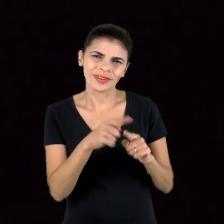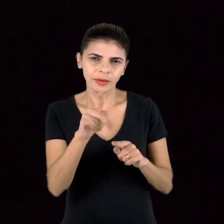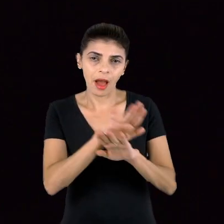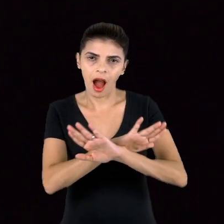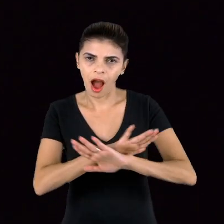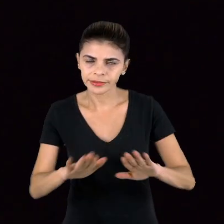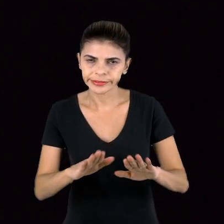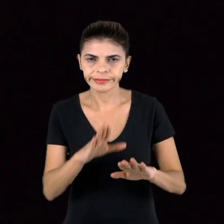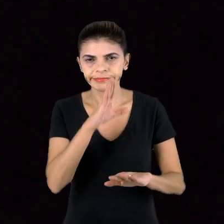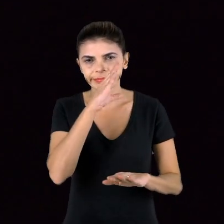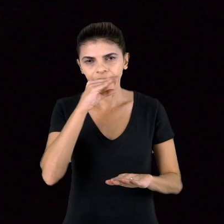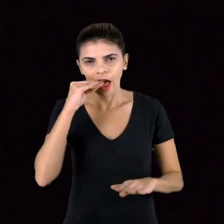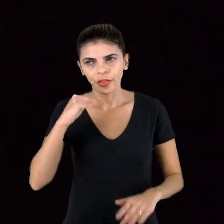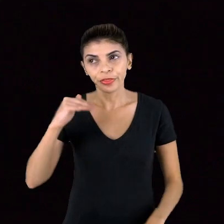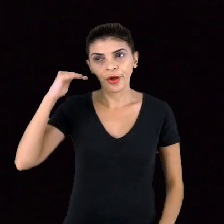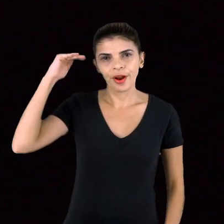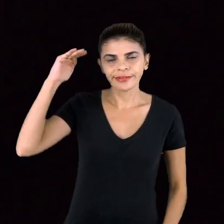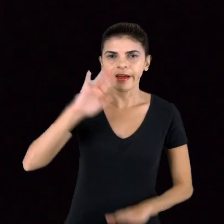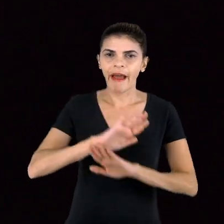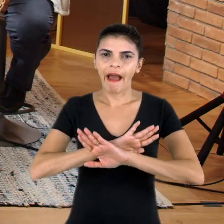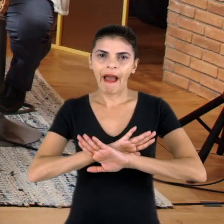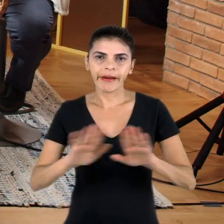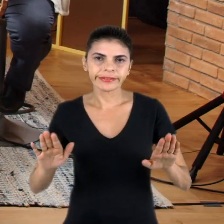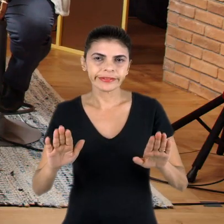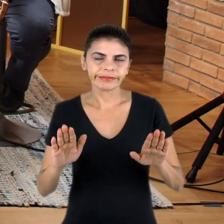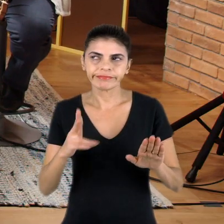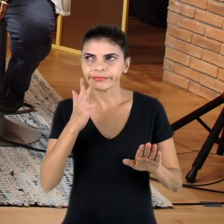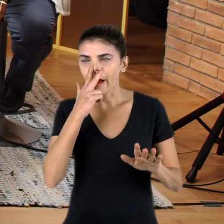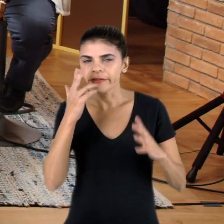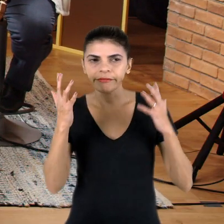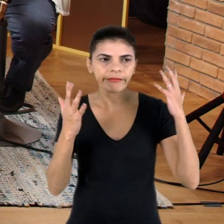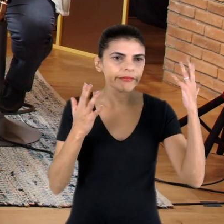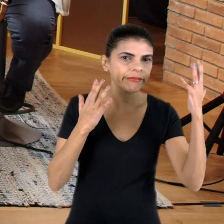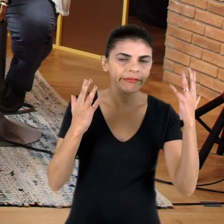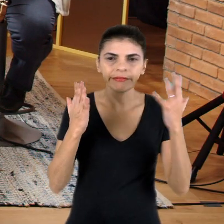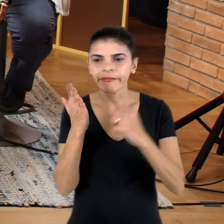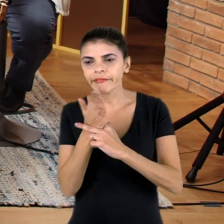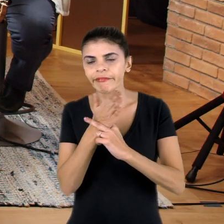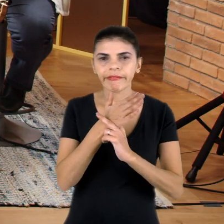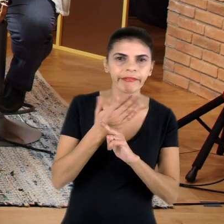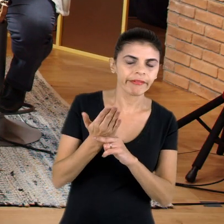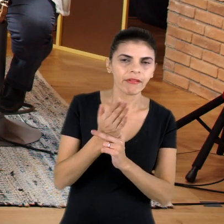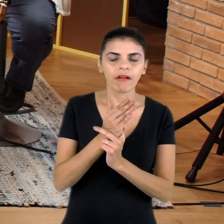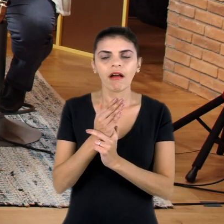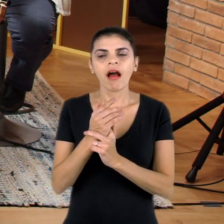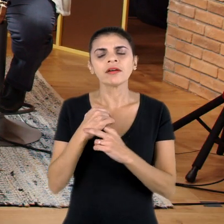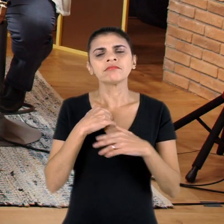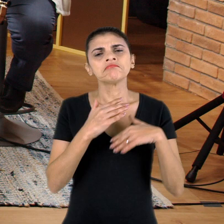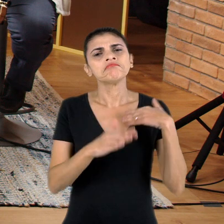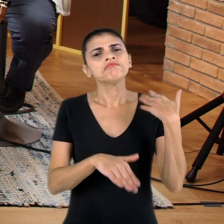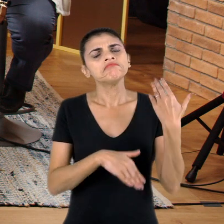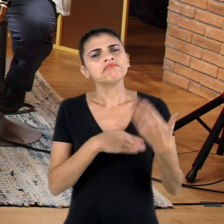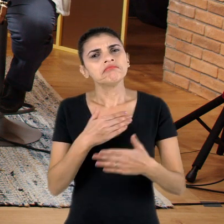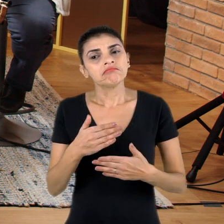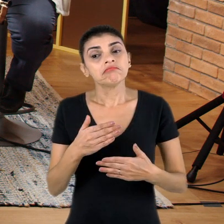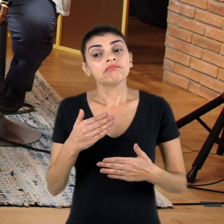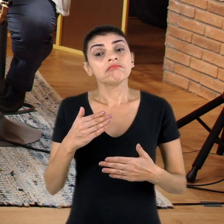Vai da valsa, a gente... Total. E aí, a tempo, eu fui... eles tiveram essa conversa.